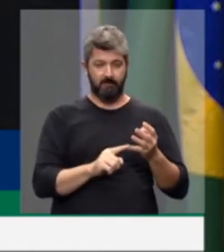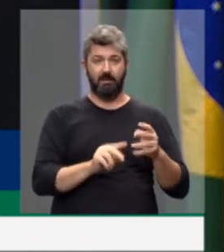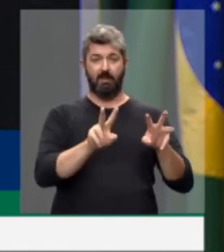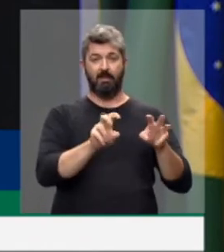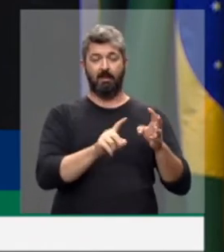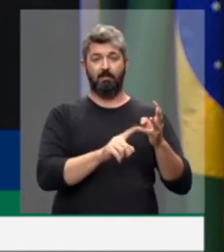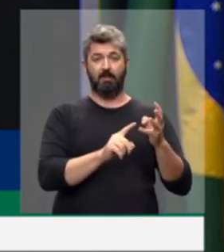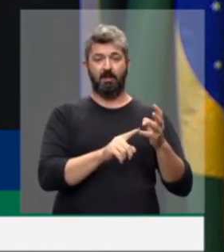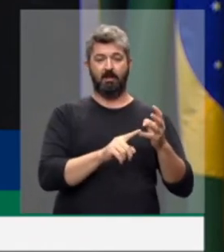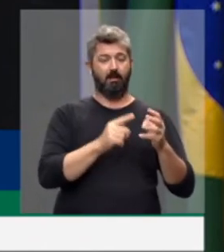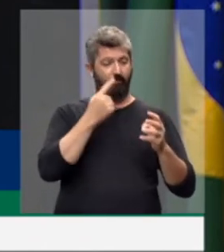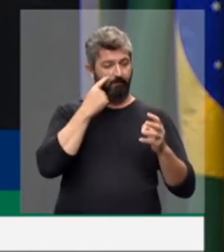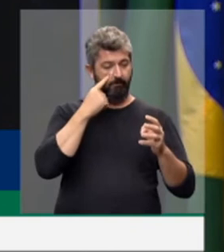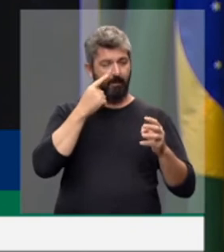CÁLCULO DA OCDE, COM